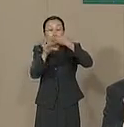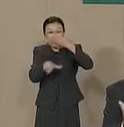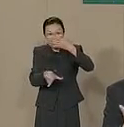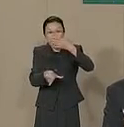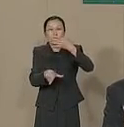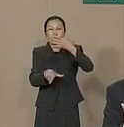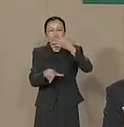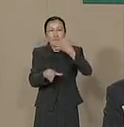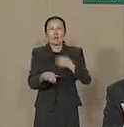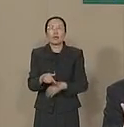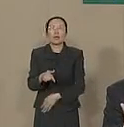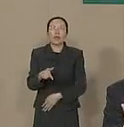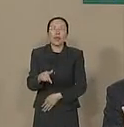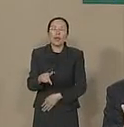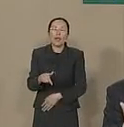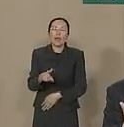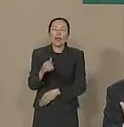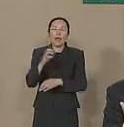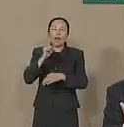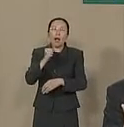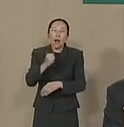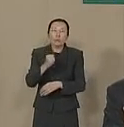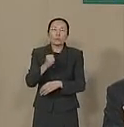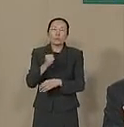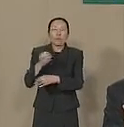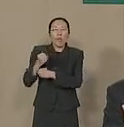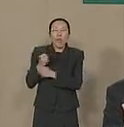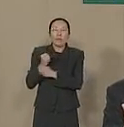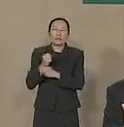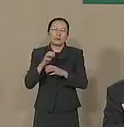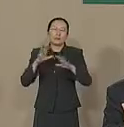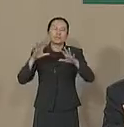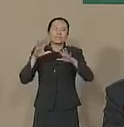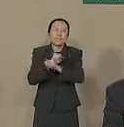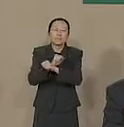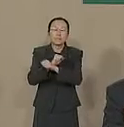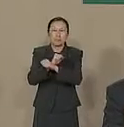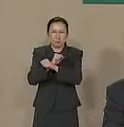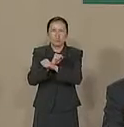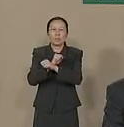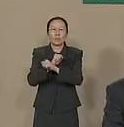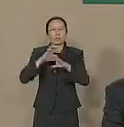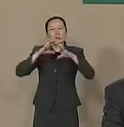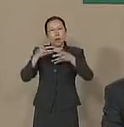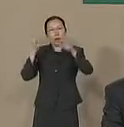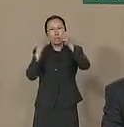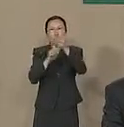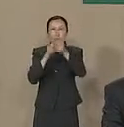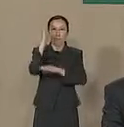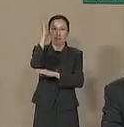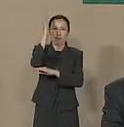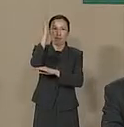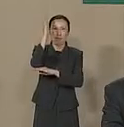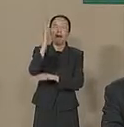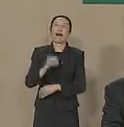核兵器のない 世界を 追求すると いう演説を 行ったんです そこで私は ｢あなたの演説を